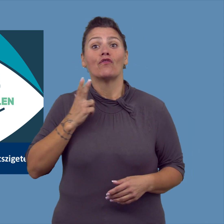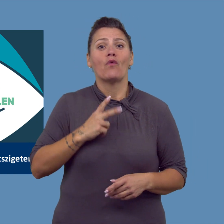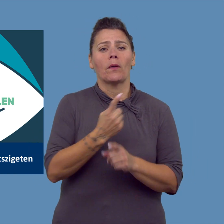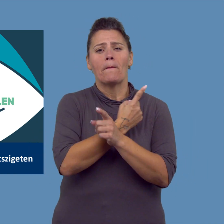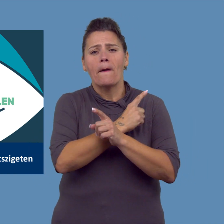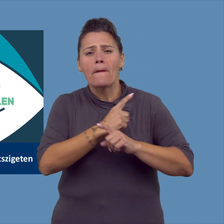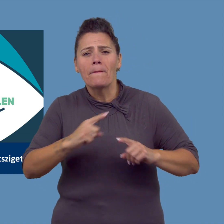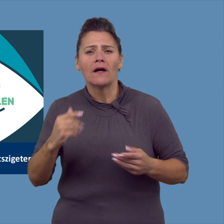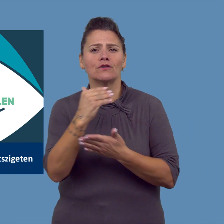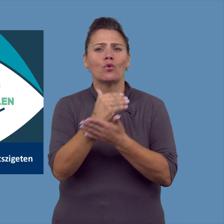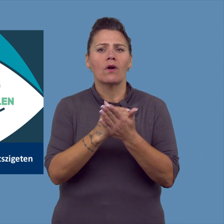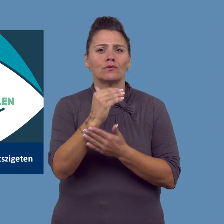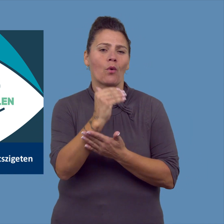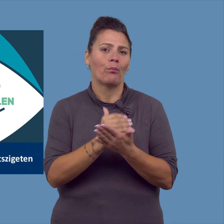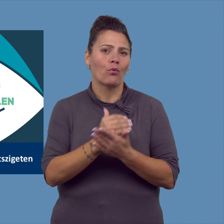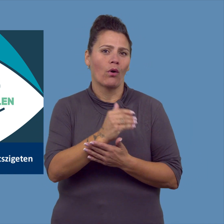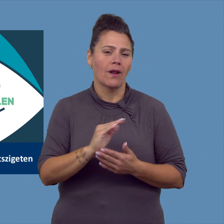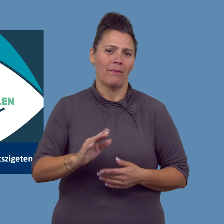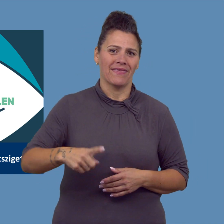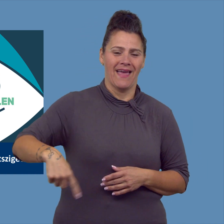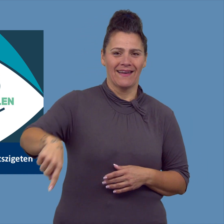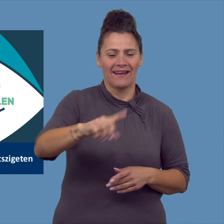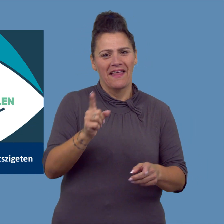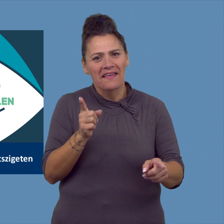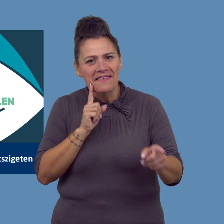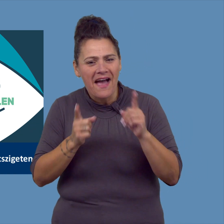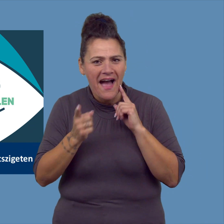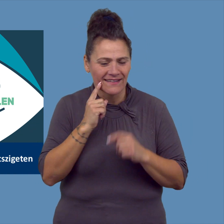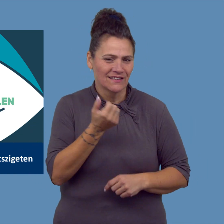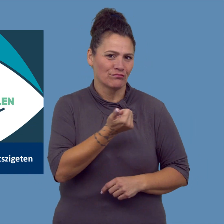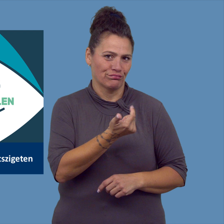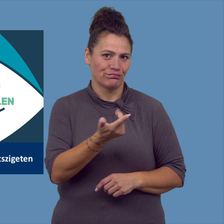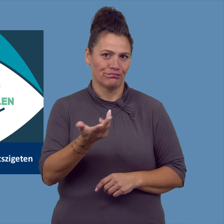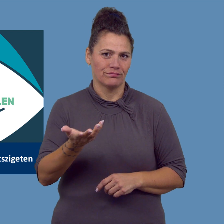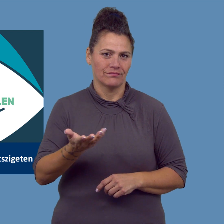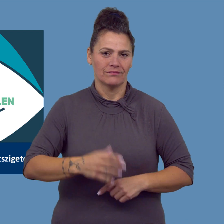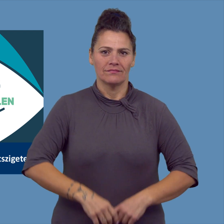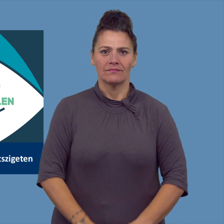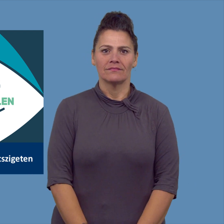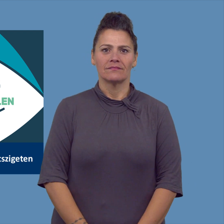A rendezvényen különböző szórakoztató programokkal és játékokkal várták az érdeklődőket.